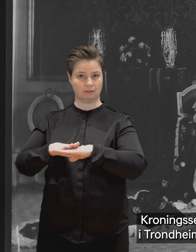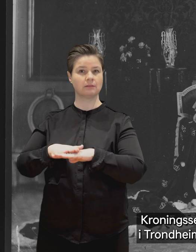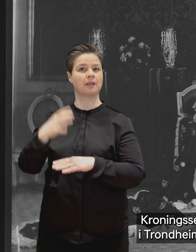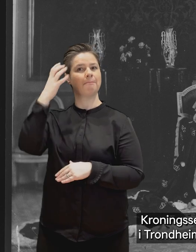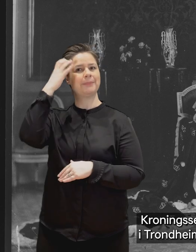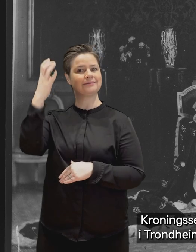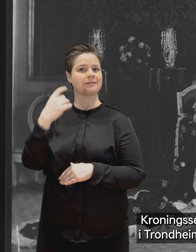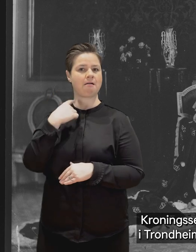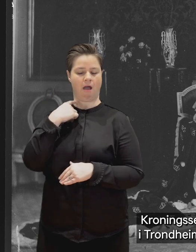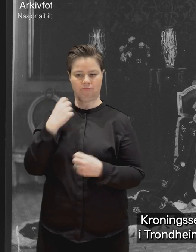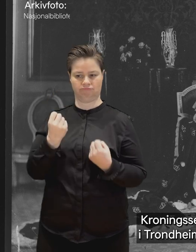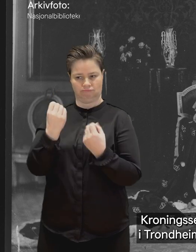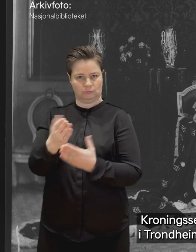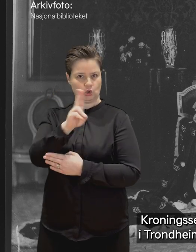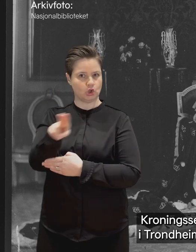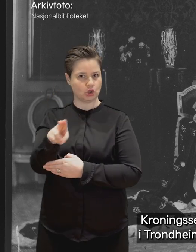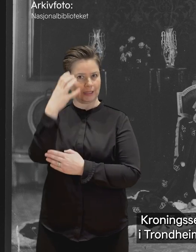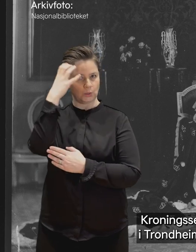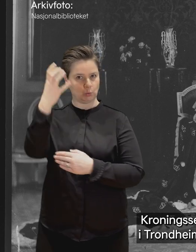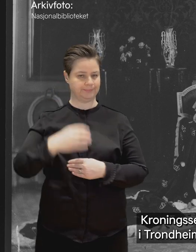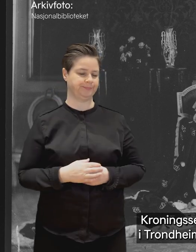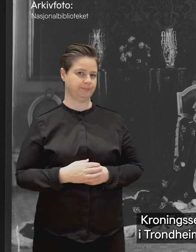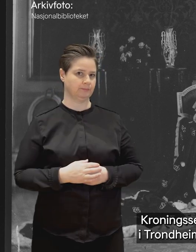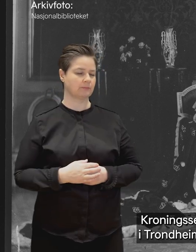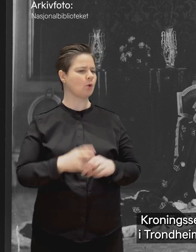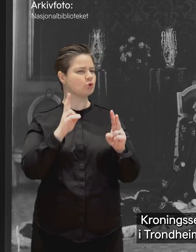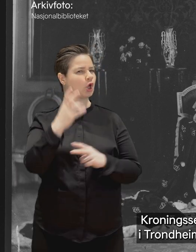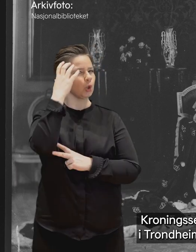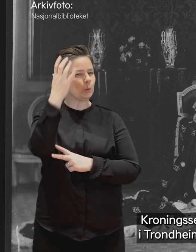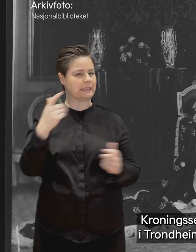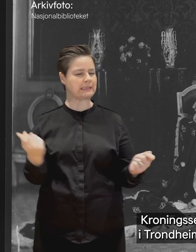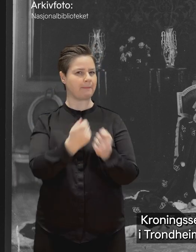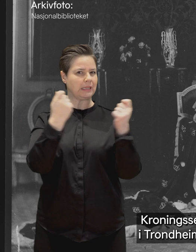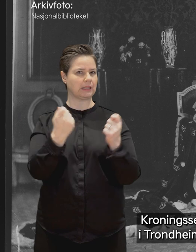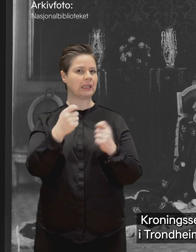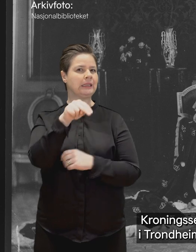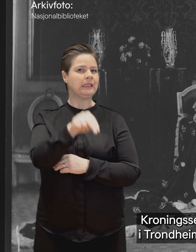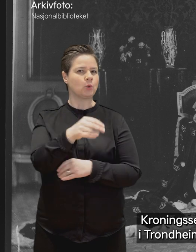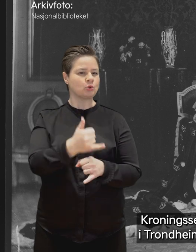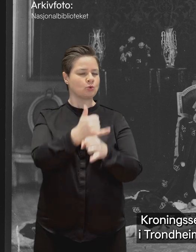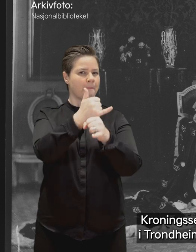Kroningsseremonien i Nidarosdomen i Trondheim var første store anledning